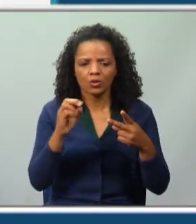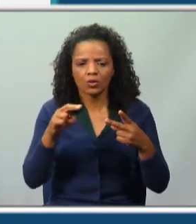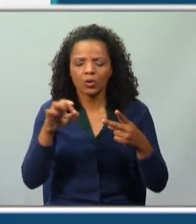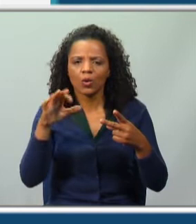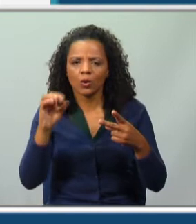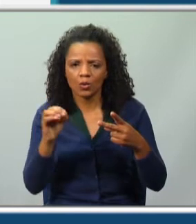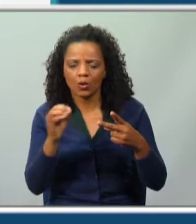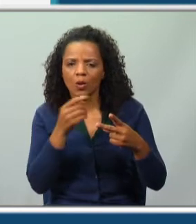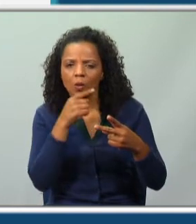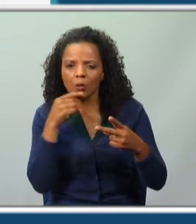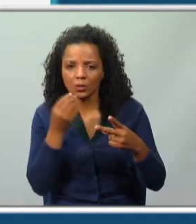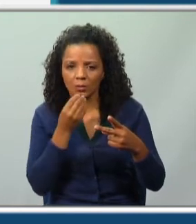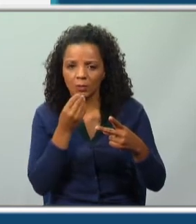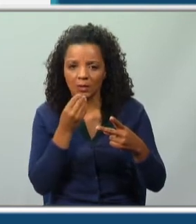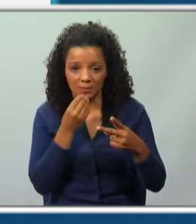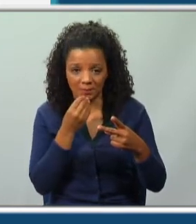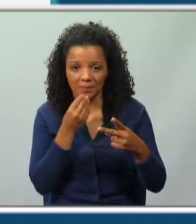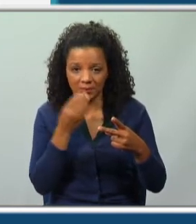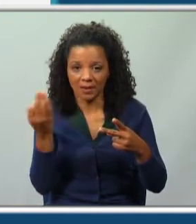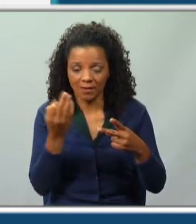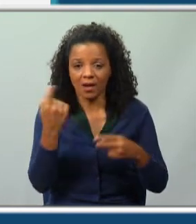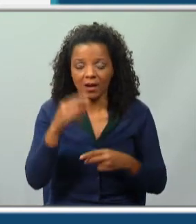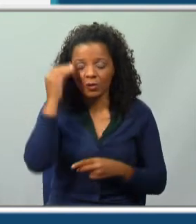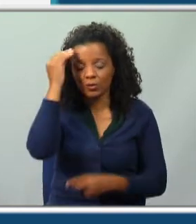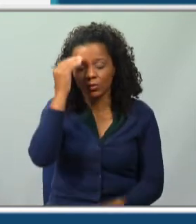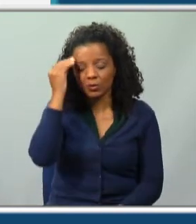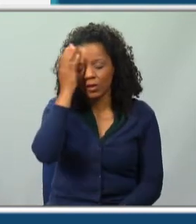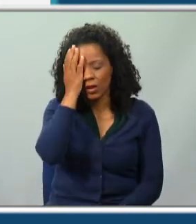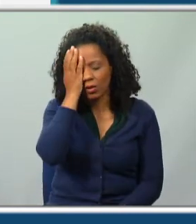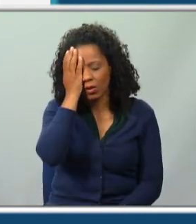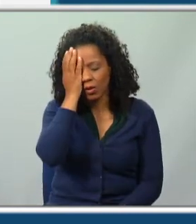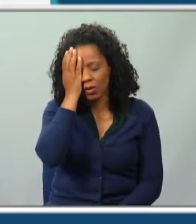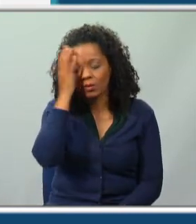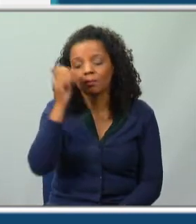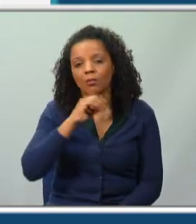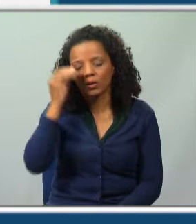é verdade hora temos o sonho de quando estamos a dormir e podemos ter um sonho 這是我們真正夢想的時候我們在睡覺，我們可以做一個夢